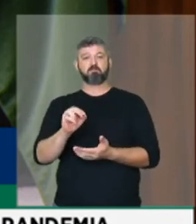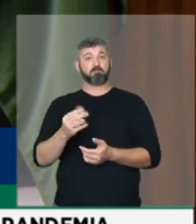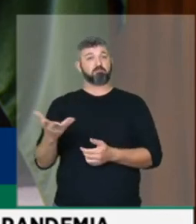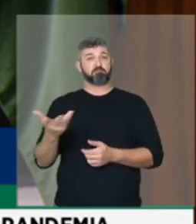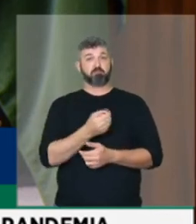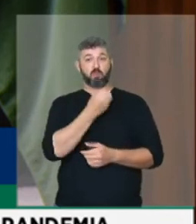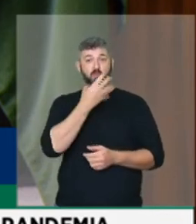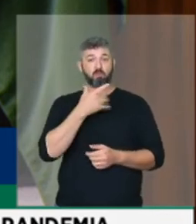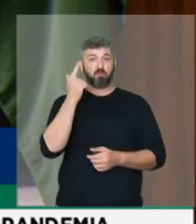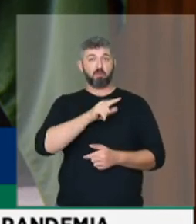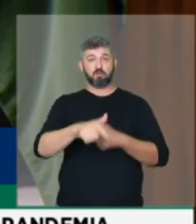EXITOSO PARA QUE ESSA CASA PUDESSE, POR EXEMPLO, APROVAR